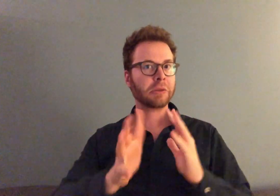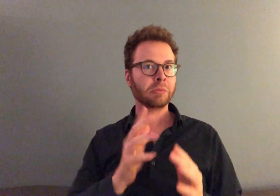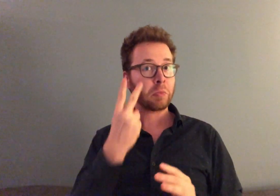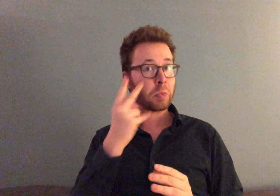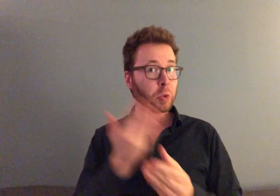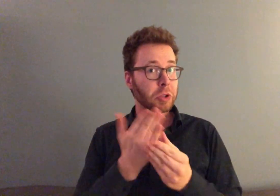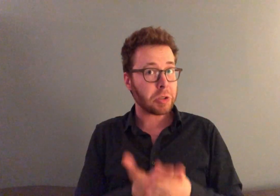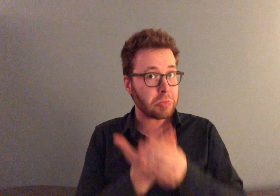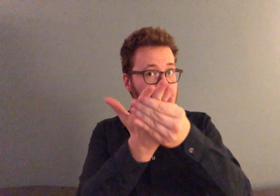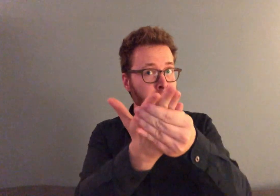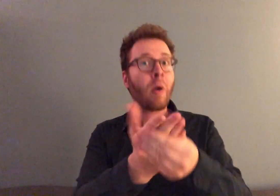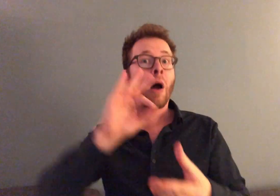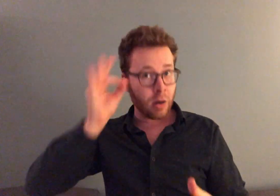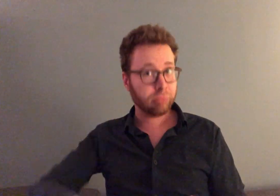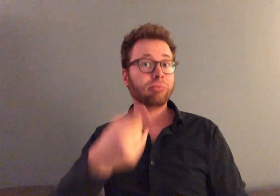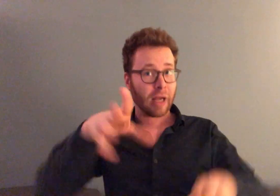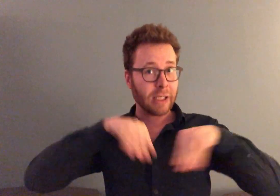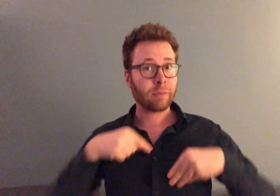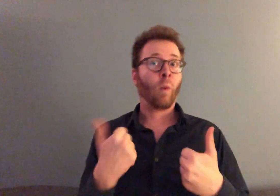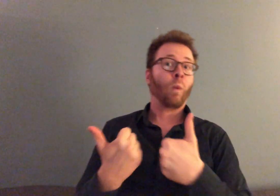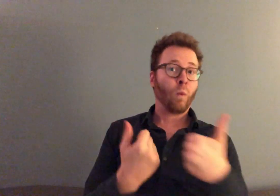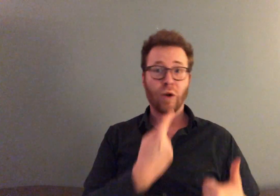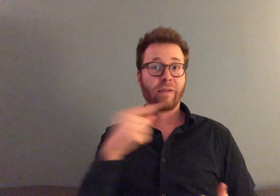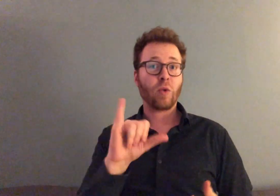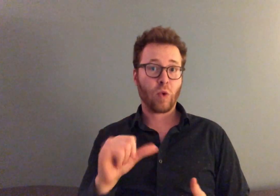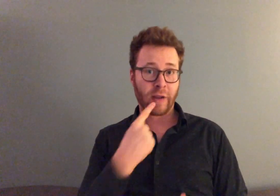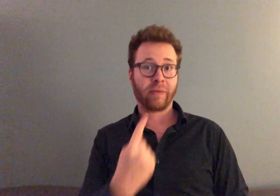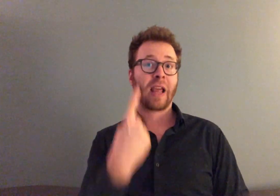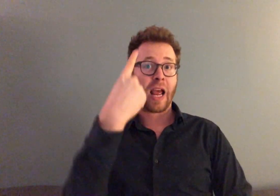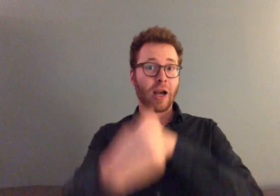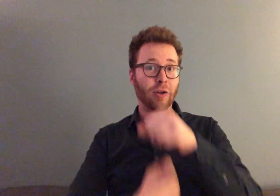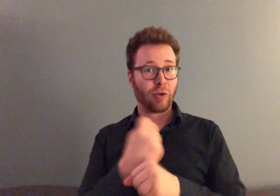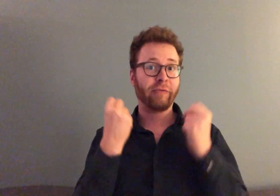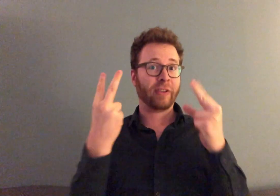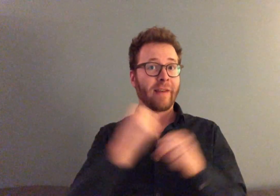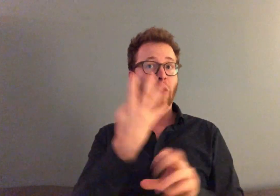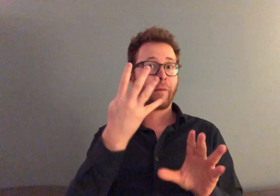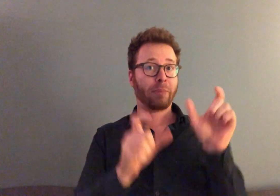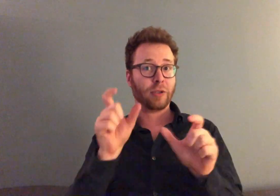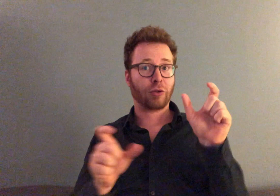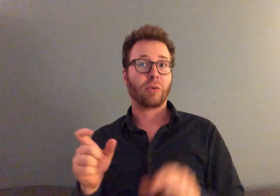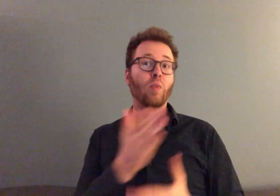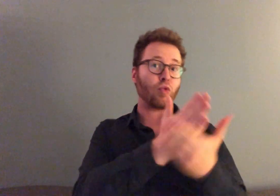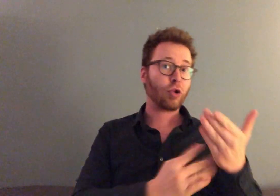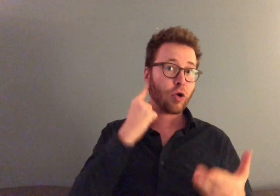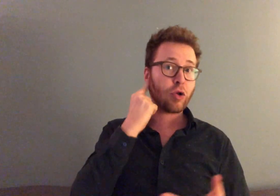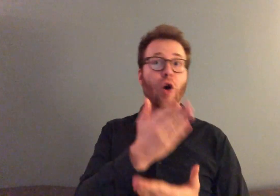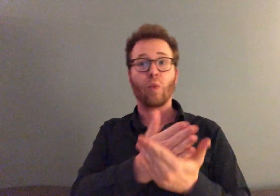Nous nous sommes lancé et le projet a été accepté! Nous étions ravis! J’ai alors vécu un an dans un kot de 9 personnes, composé moitié-moitié d’entendants et de sourds.